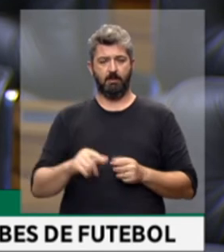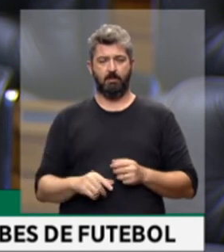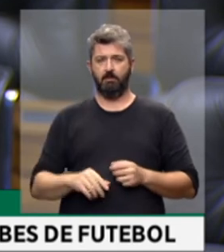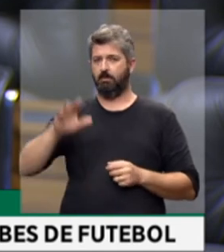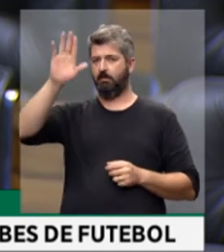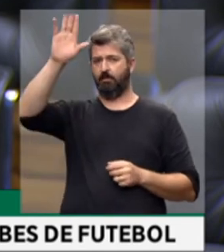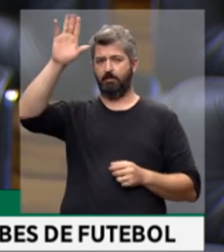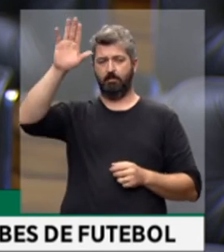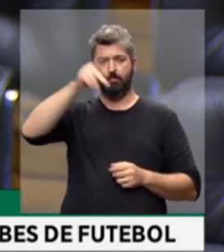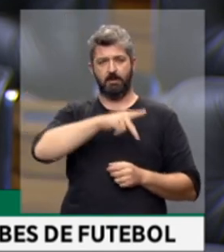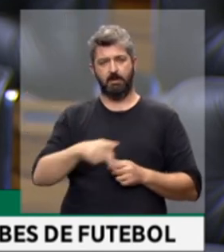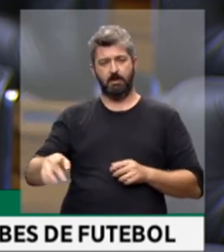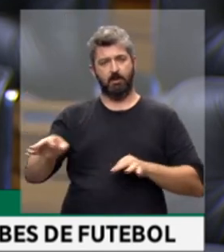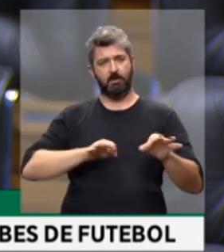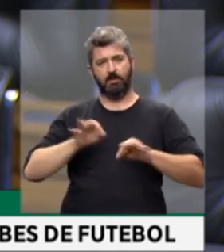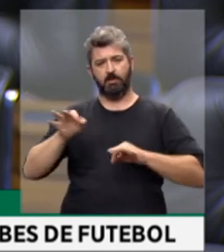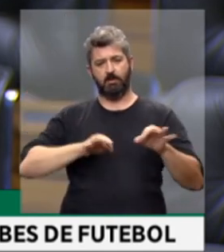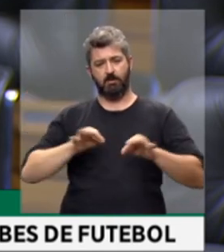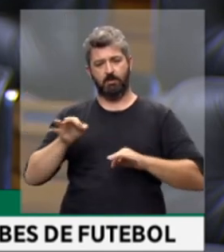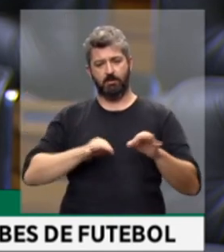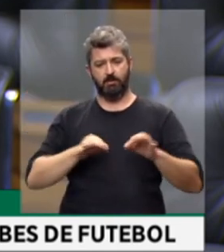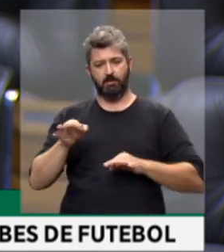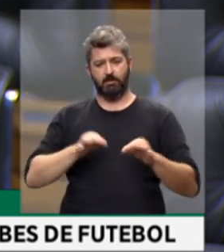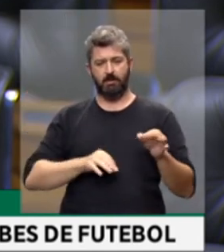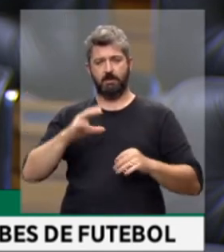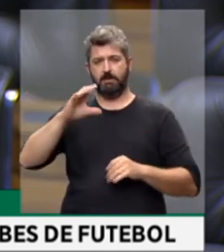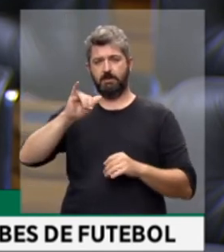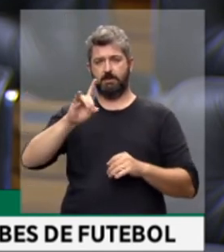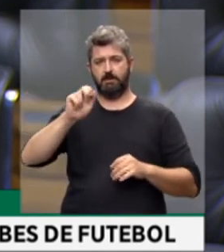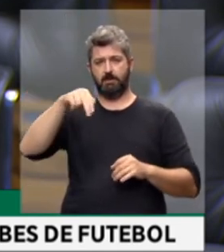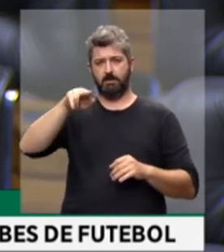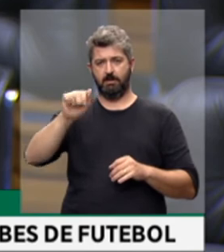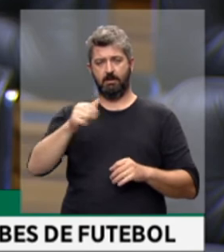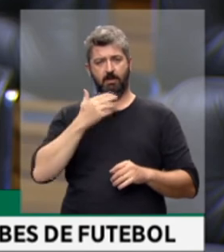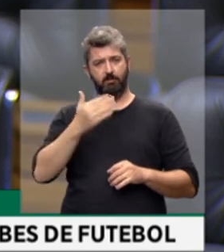BRASILEIRO. POR ISSO, PRESIDENTE, O GOVERNO ORIENTA O VOTO NÃO E SOLICITO A... A TODOS OS PARTIDOS QUE